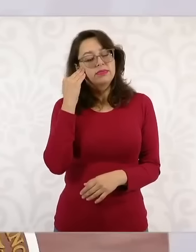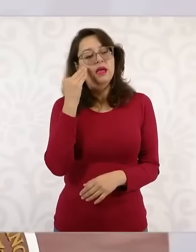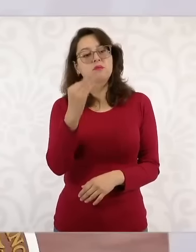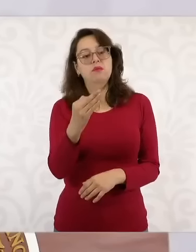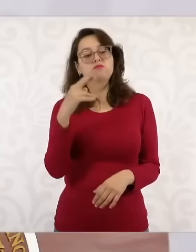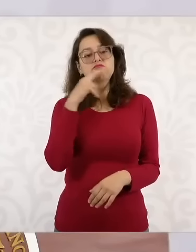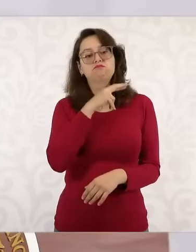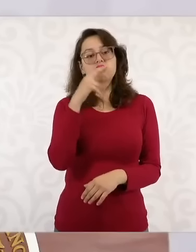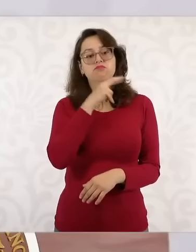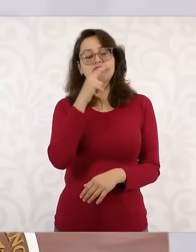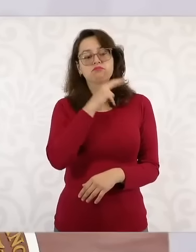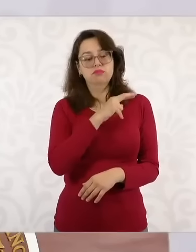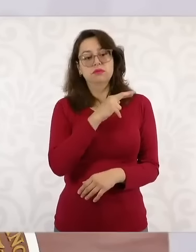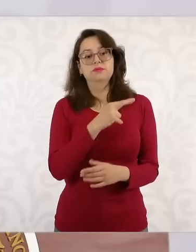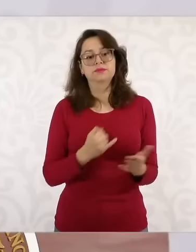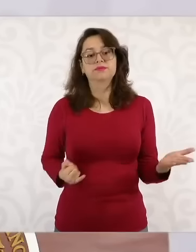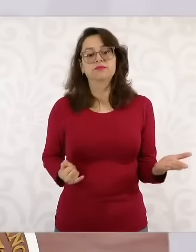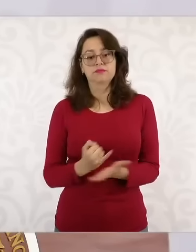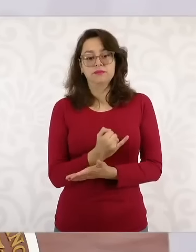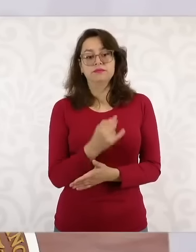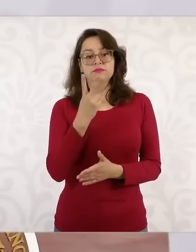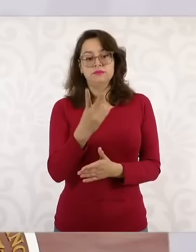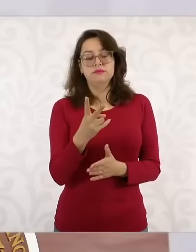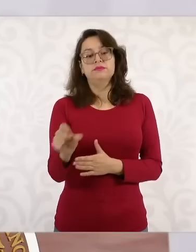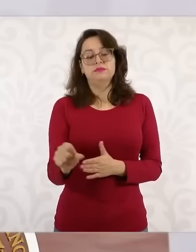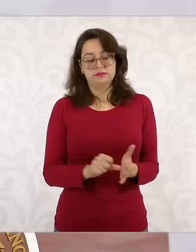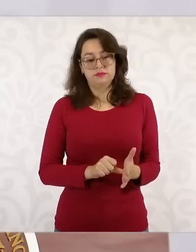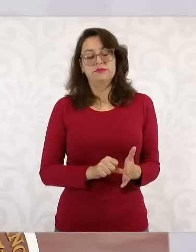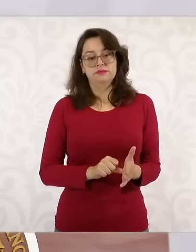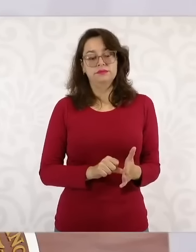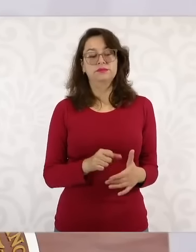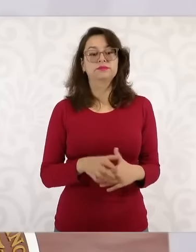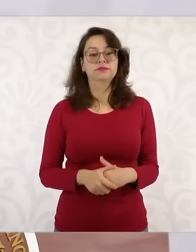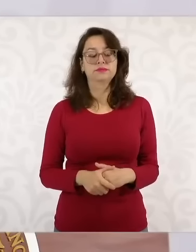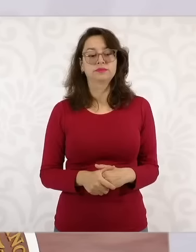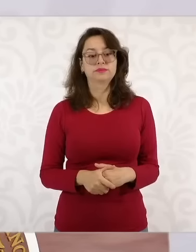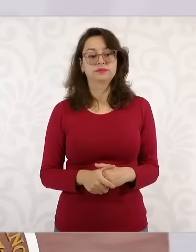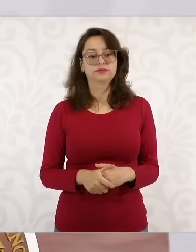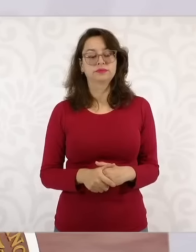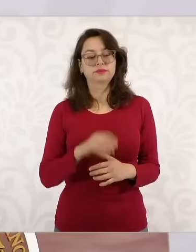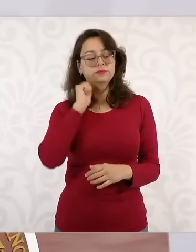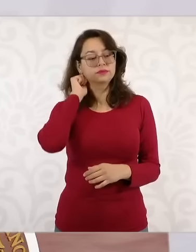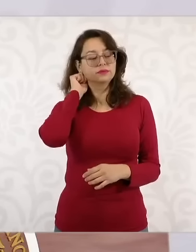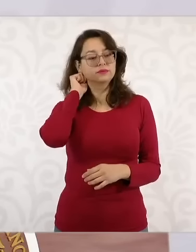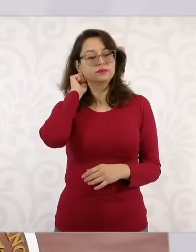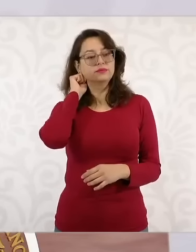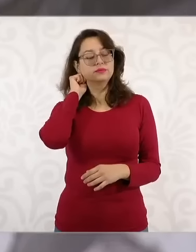más expedita y que pudieran salir en dos meses en promedio para poder obtener estos permisos.